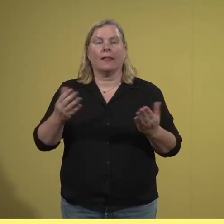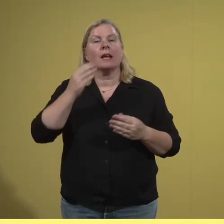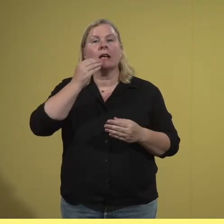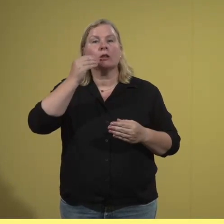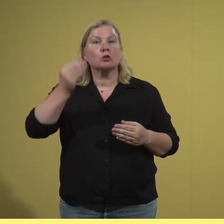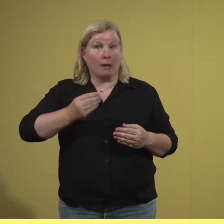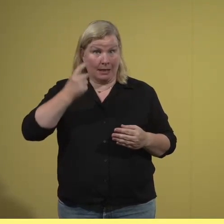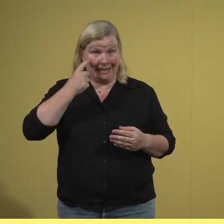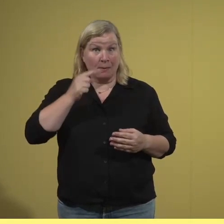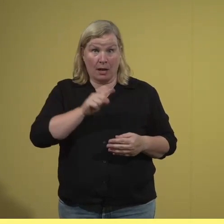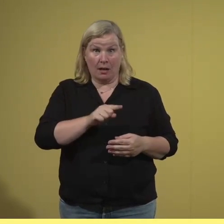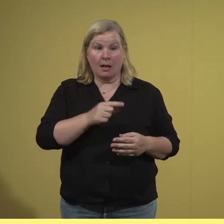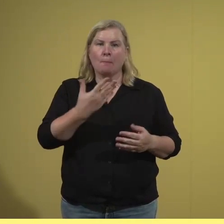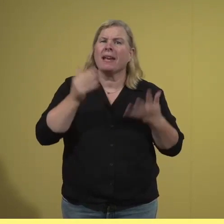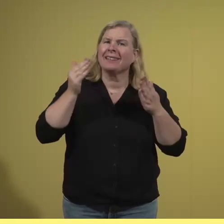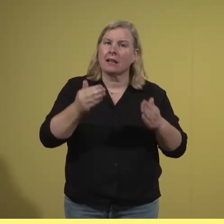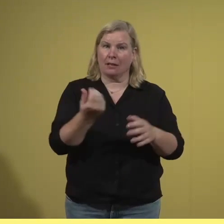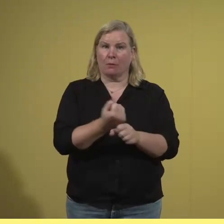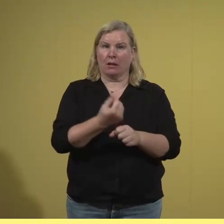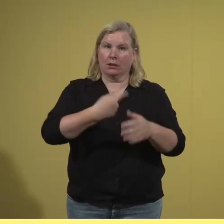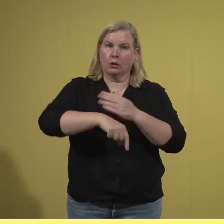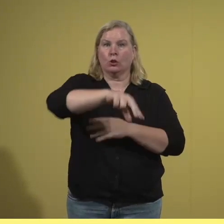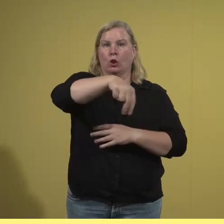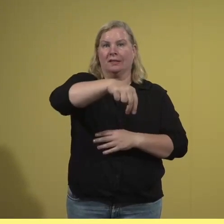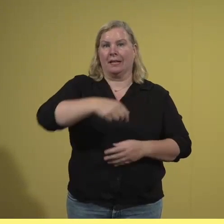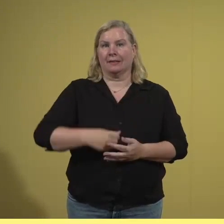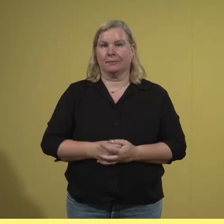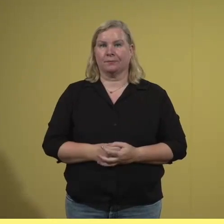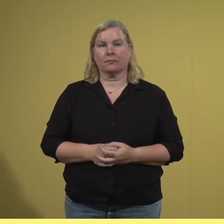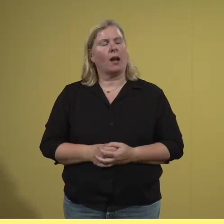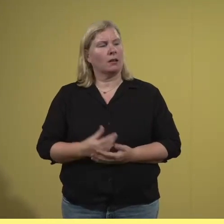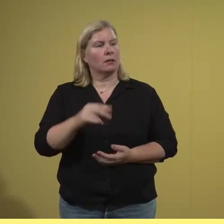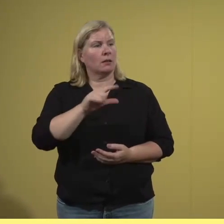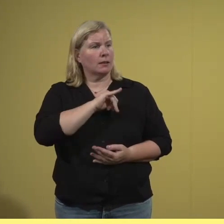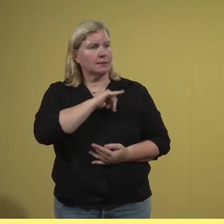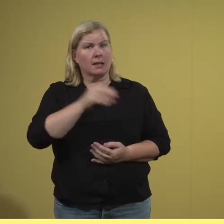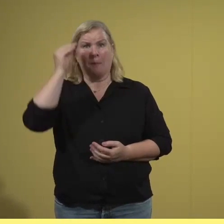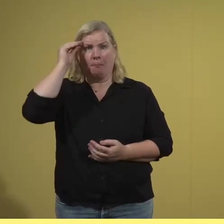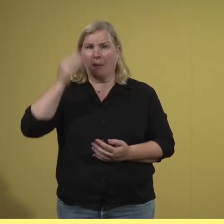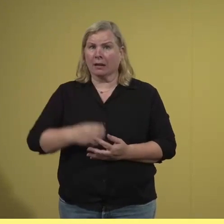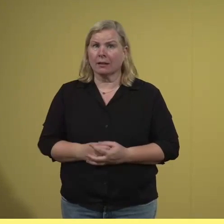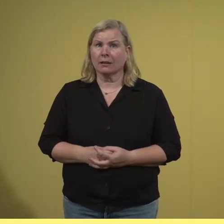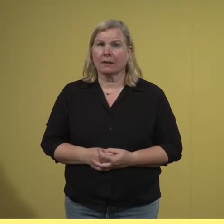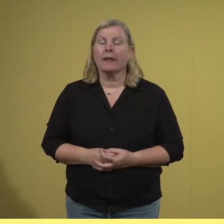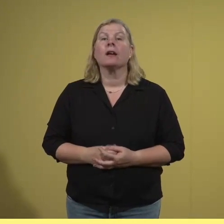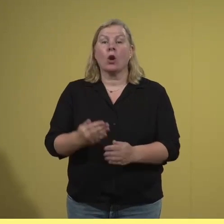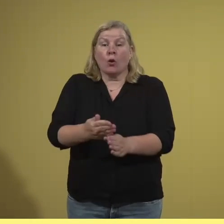Das heißt, du hast den Geschmack der Zwiebeln intensiviert durch das Salz. Durch das Salz. Das merken wir uns also: